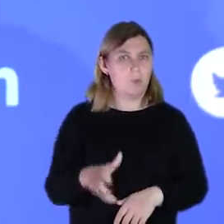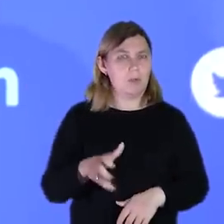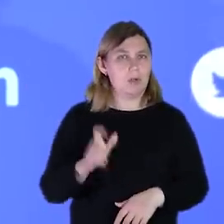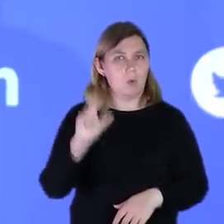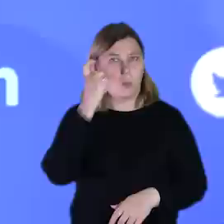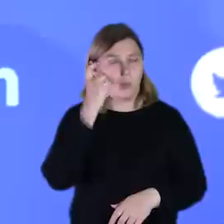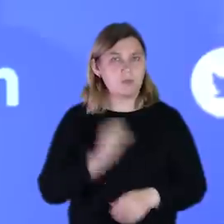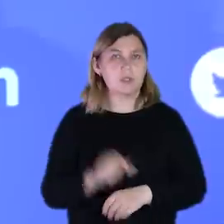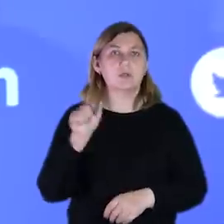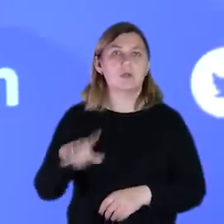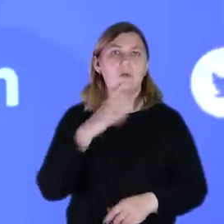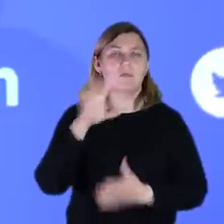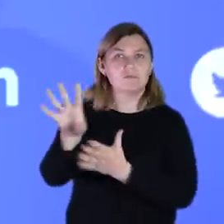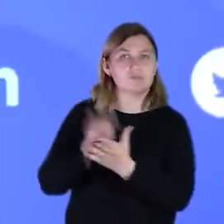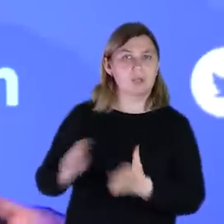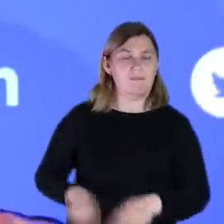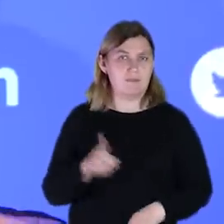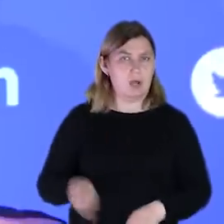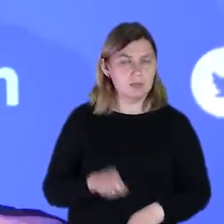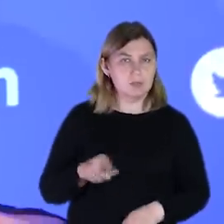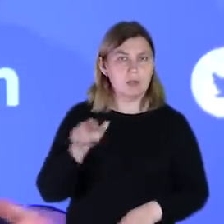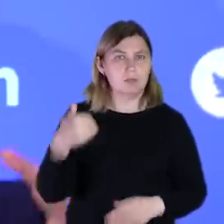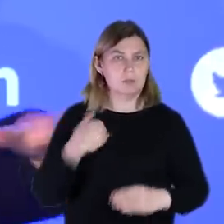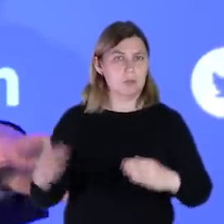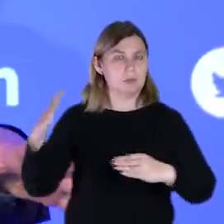to się opierano na wzorcach francuskich , - i to było niejako takim "nałożeniem":